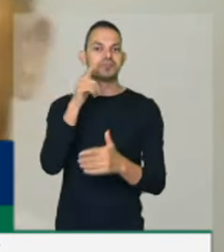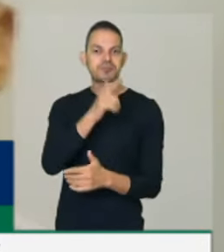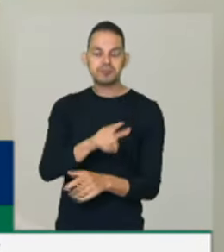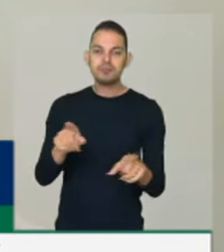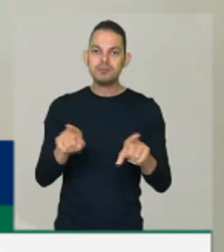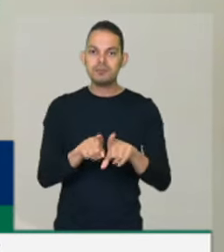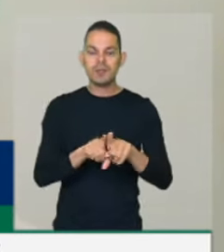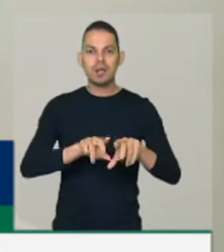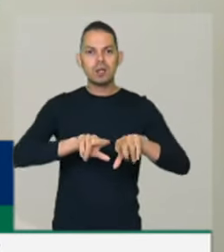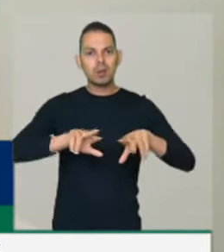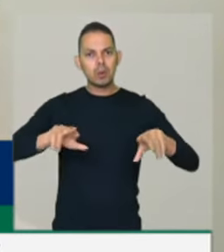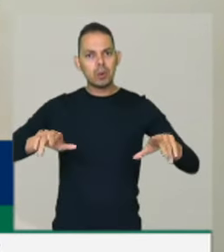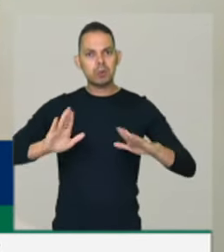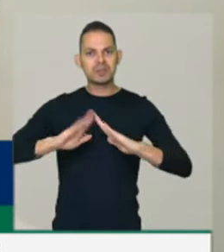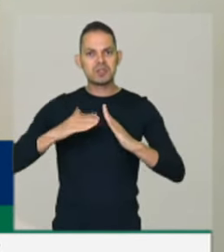ESCOLAS. E EU DEFENDO QUE O